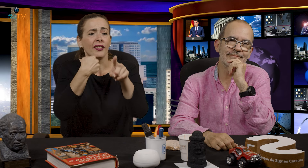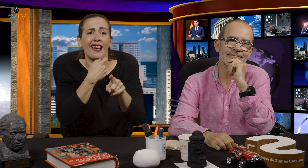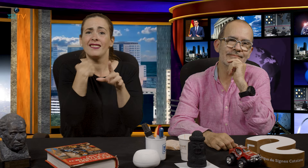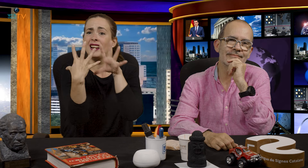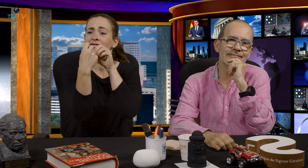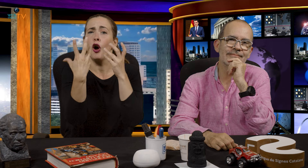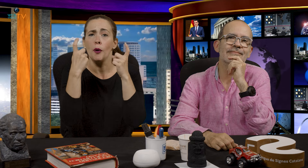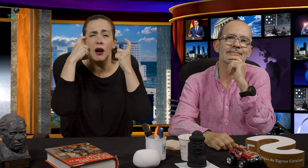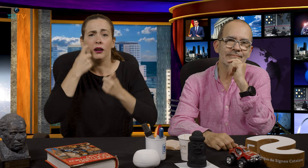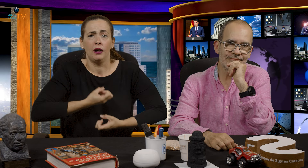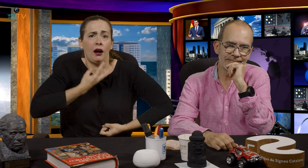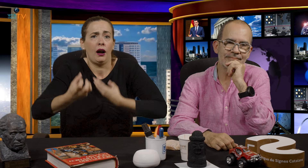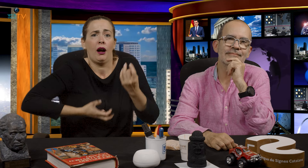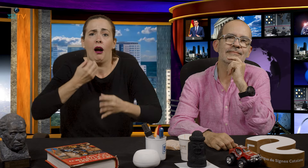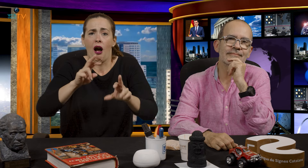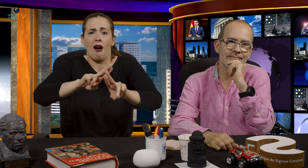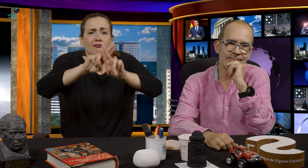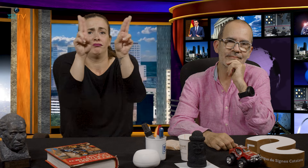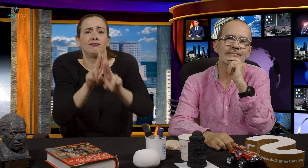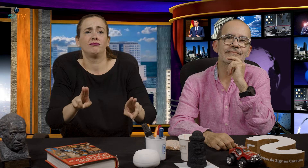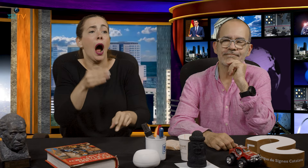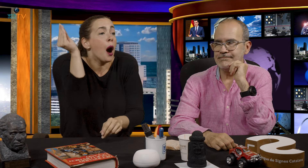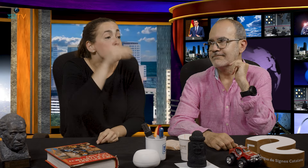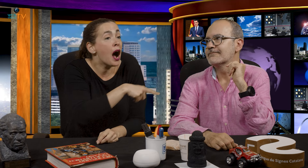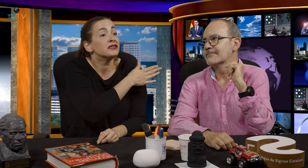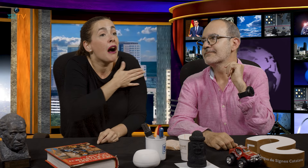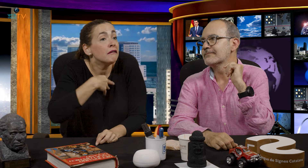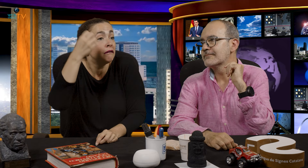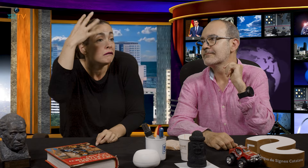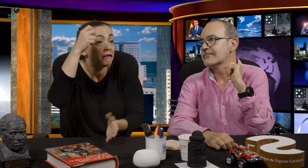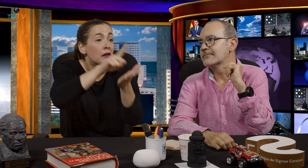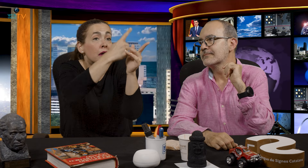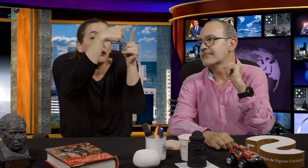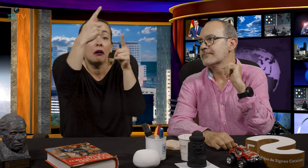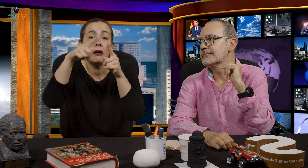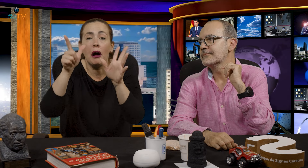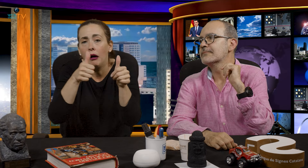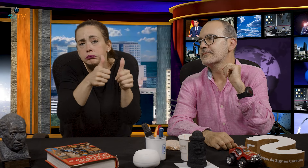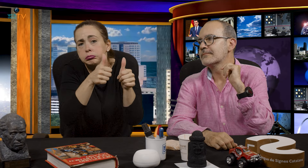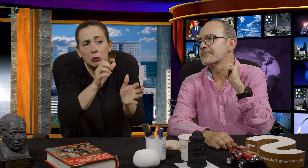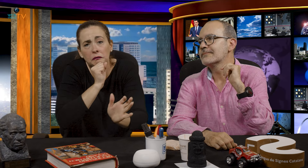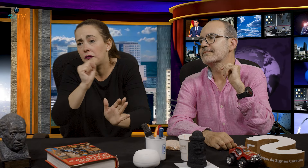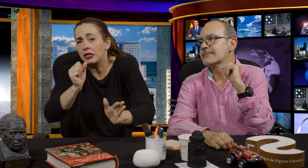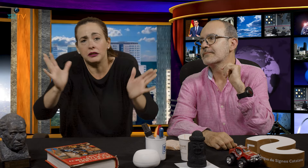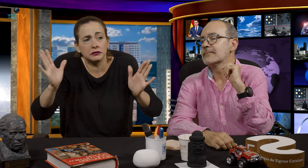con las expresiones consensuadas de los signos internacionales. Y, si además, quieres aprender otras lenguas de signos, pues fantástico.